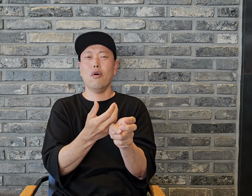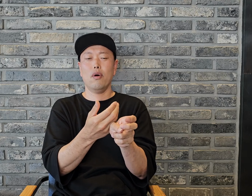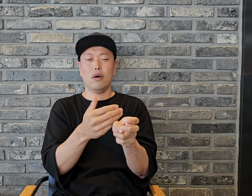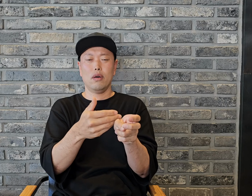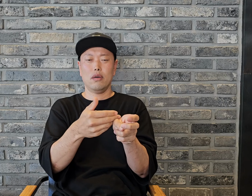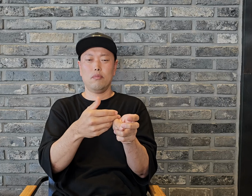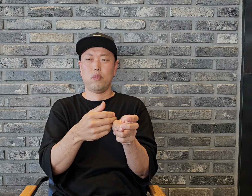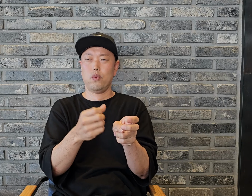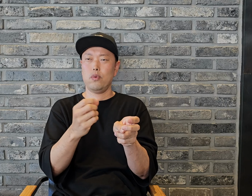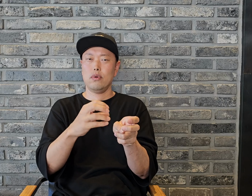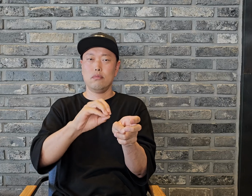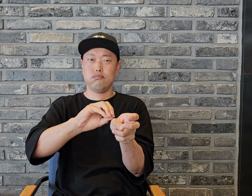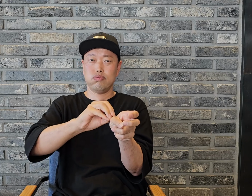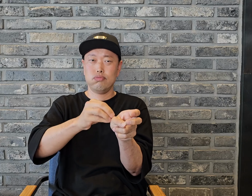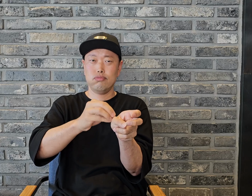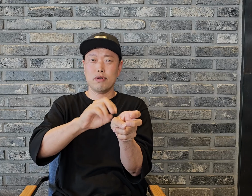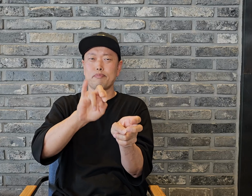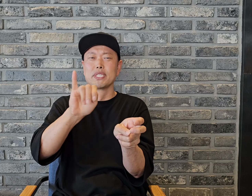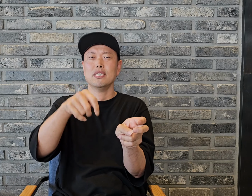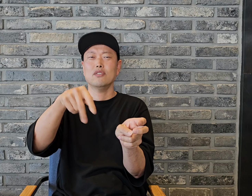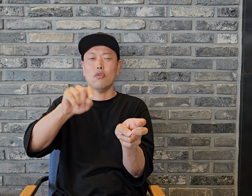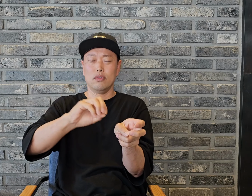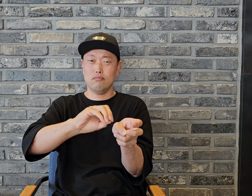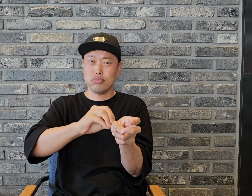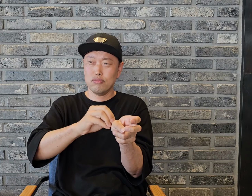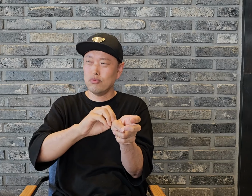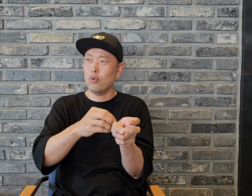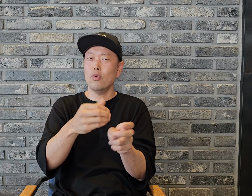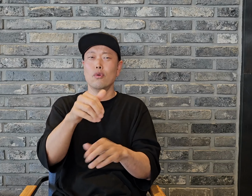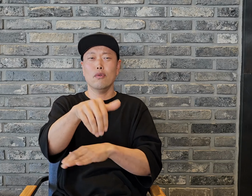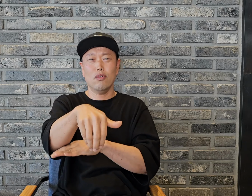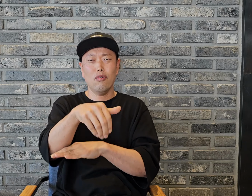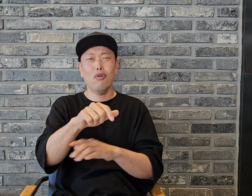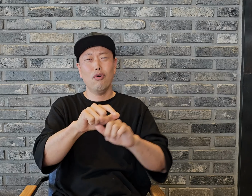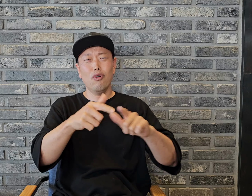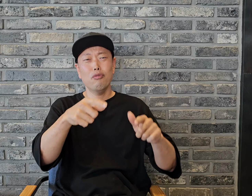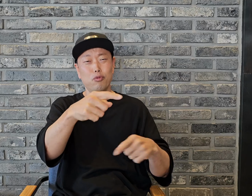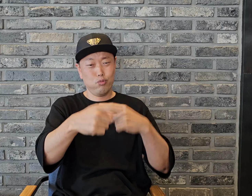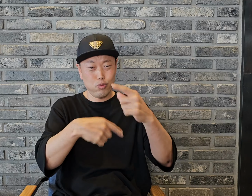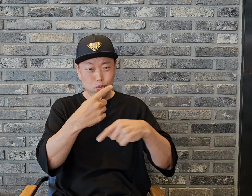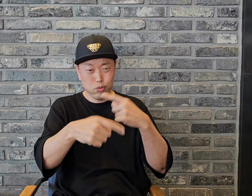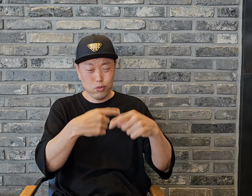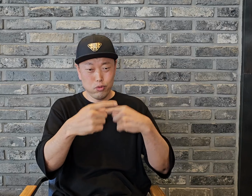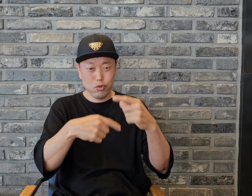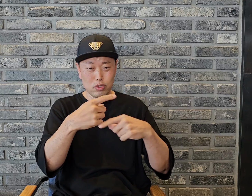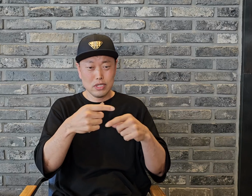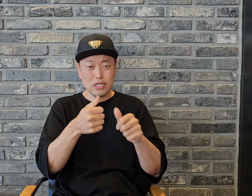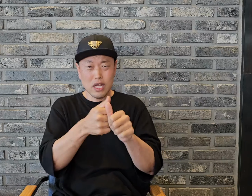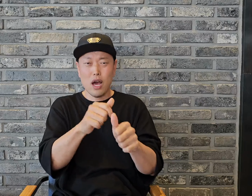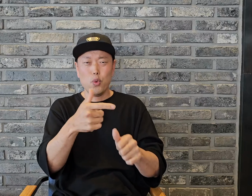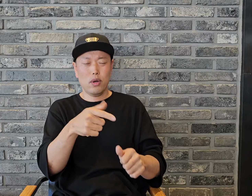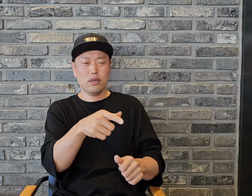vehículos para hormigón premezclado y excavadoras. En lugar de seguir el lenguaje de señas,